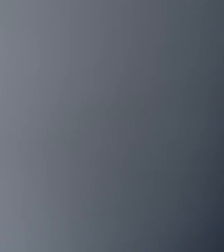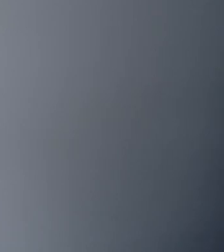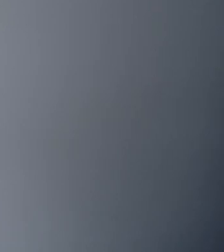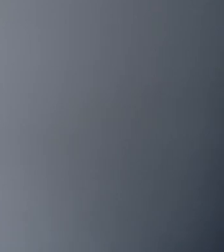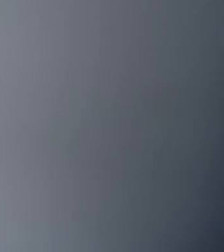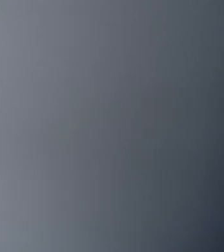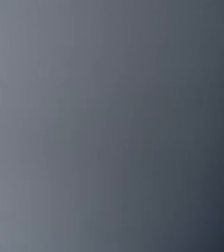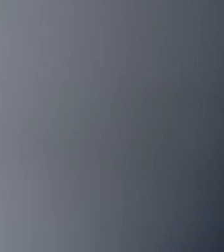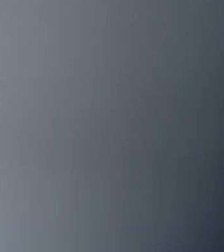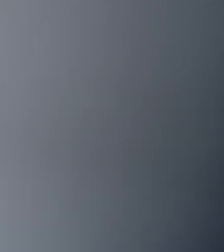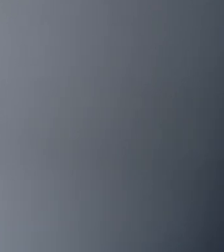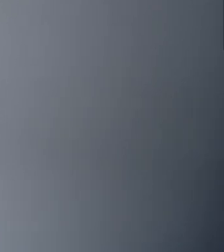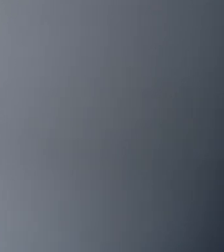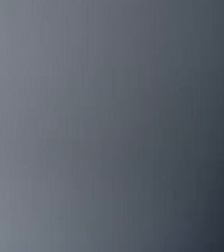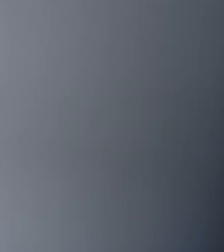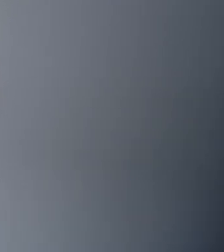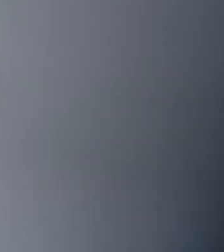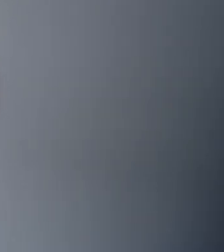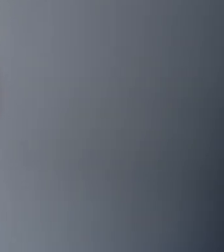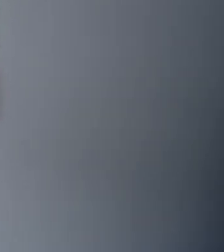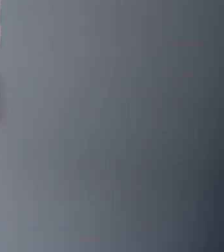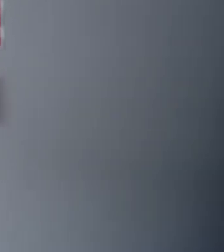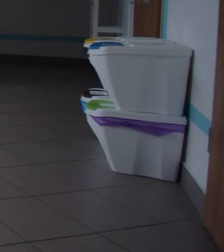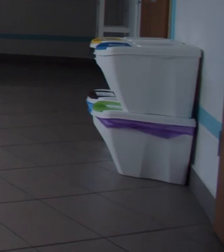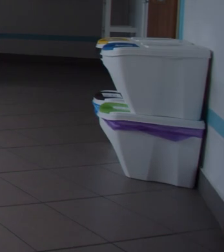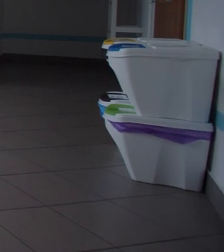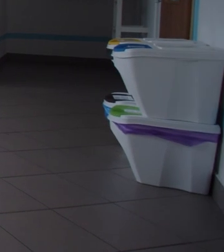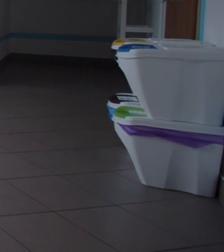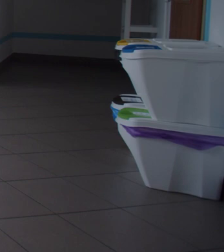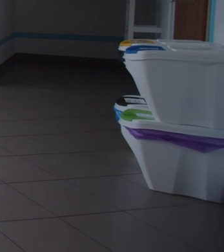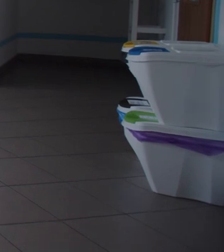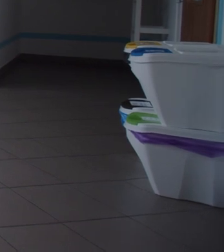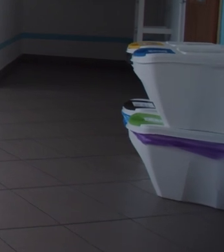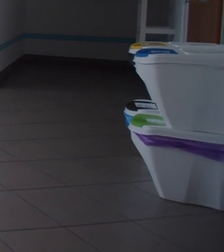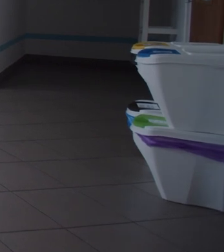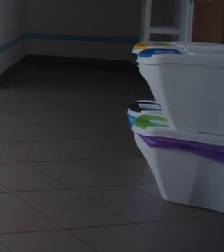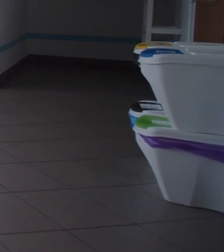Pierwsze do sali warsztatowej, kolejne do biura Dyrektora. Na końcu holu, na wprost schodów, jest winda.